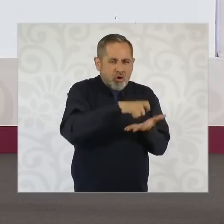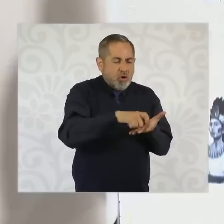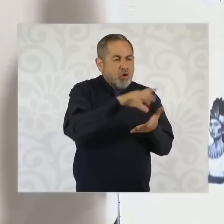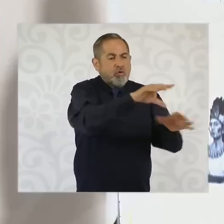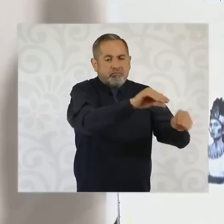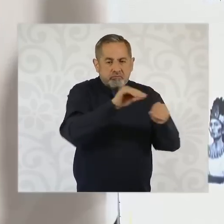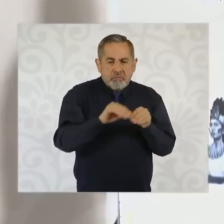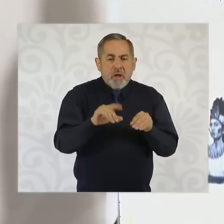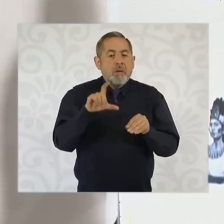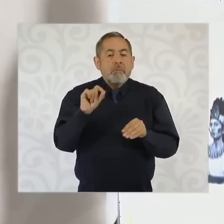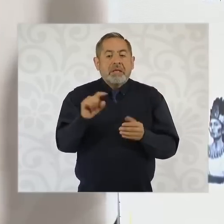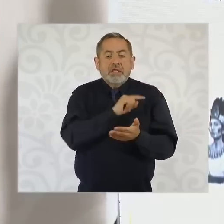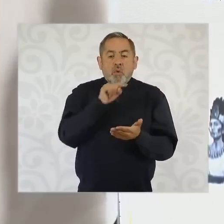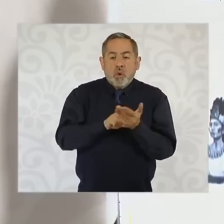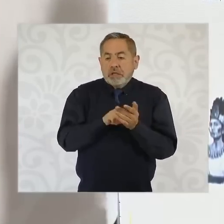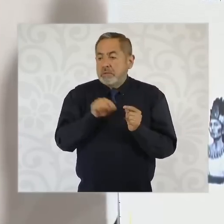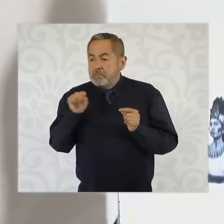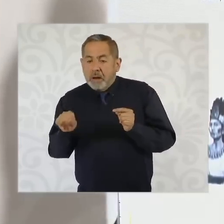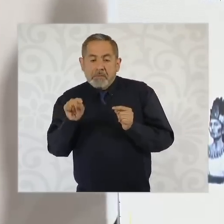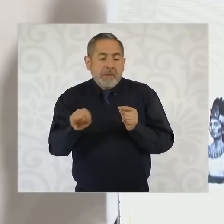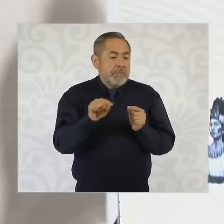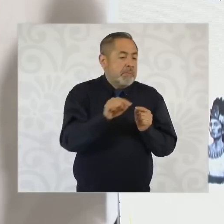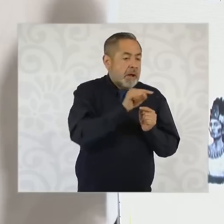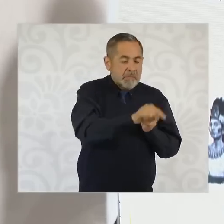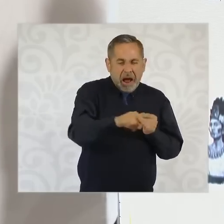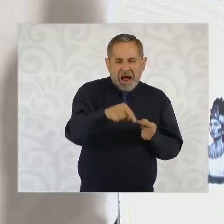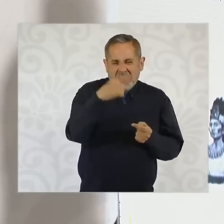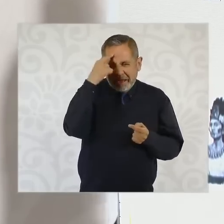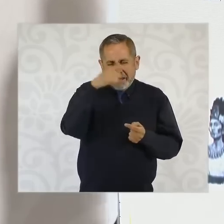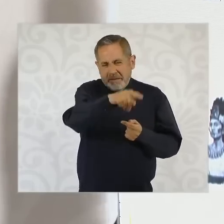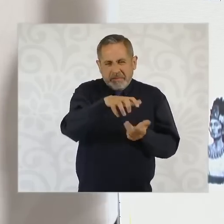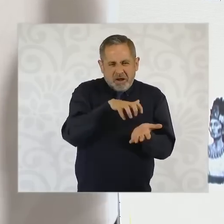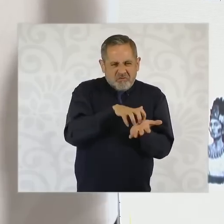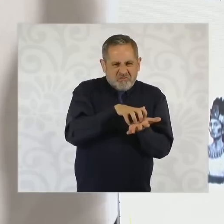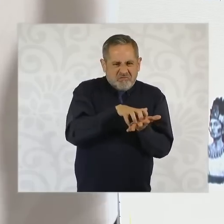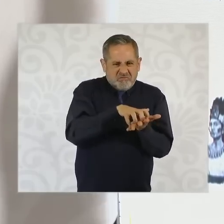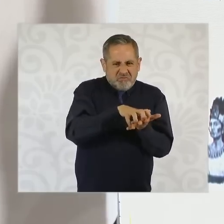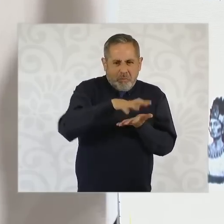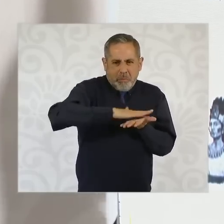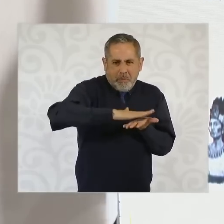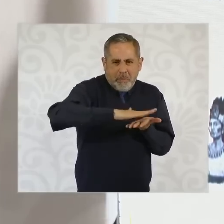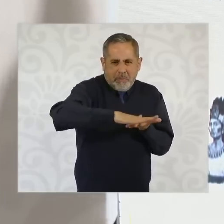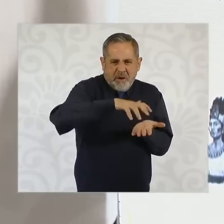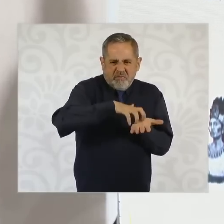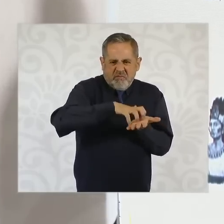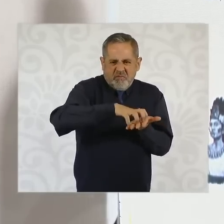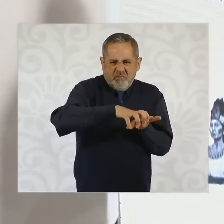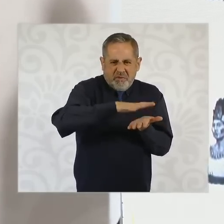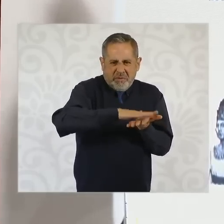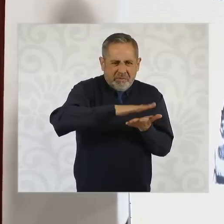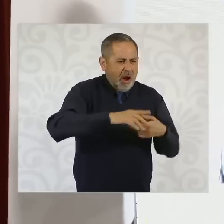estos trenes de repavimentación que básicamente son pues las máquinas que ven ahí la fresadora la